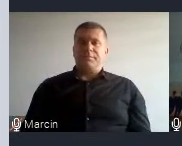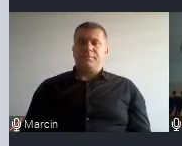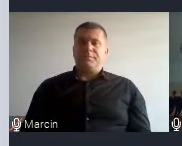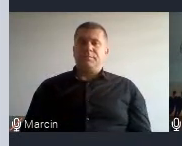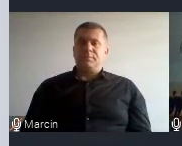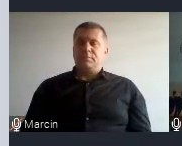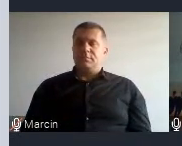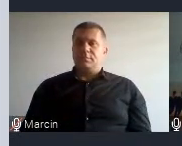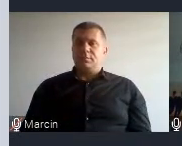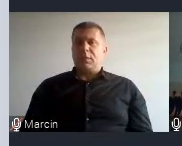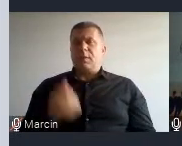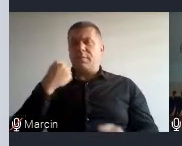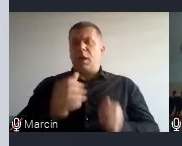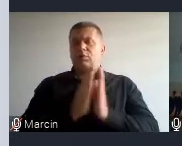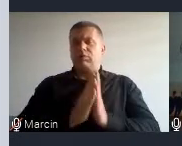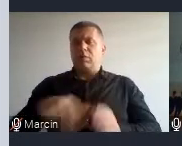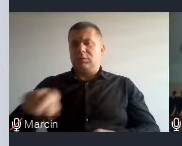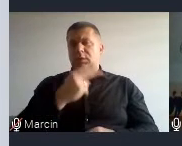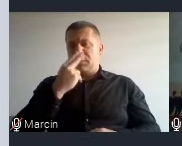Bardzo proszę zwracać na to uwagę.